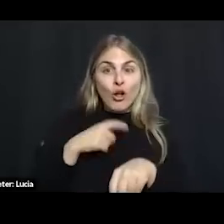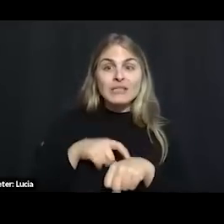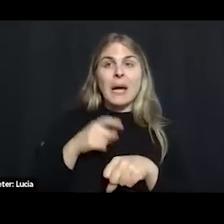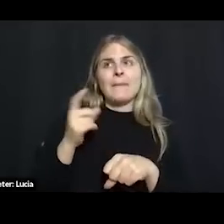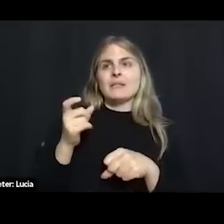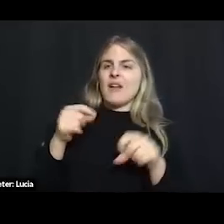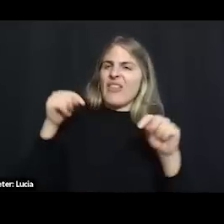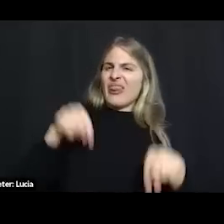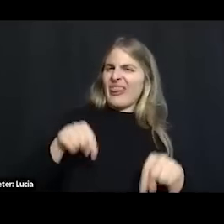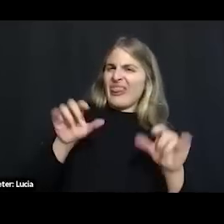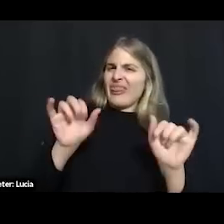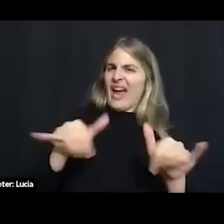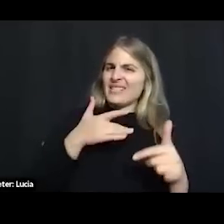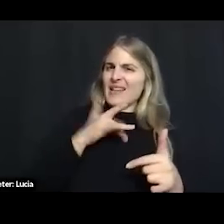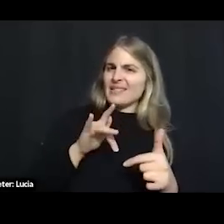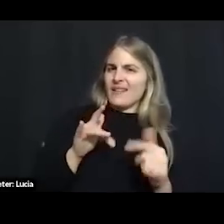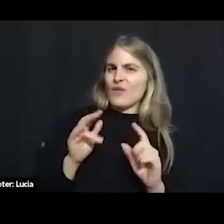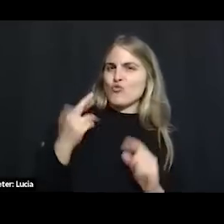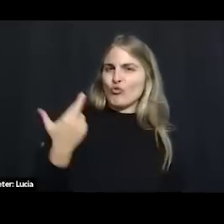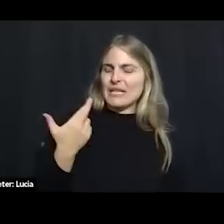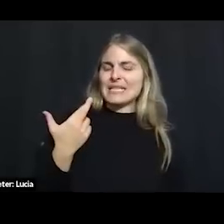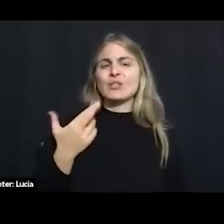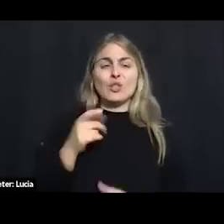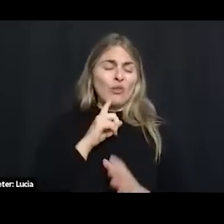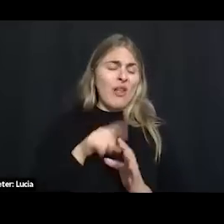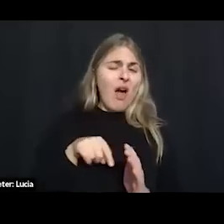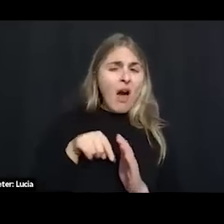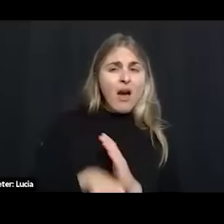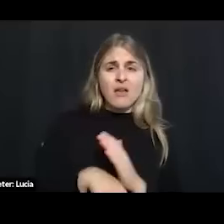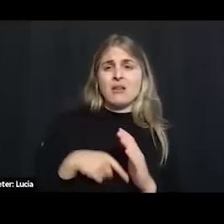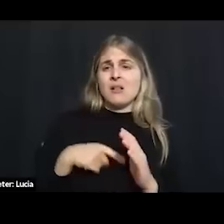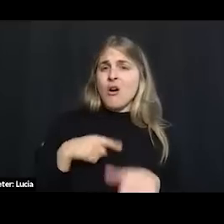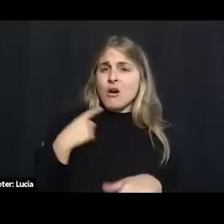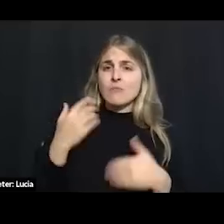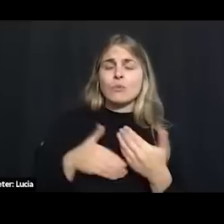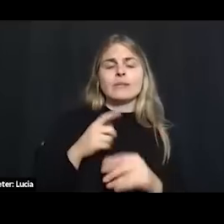Fue un proceso bastante profundo, pero realmente agradable.